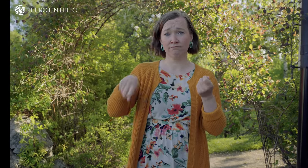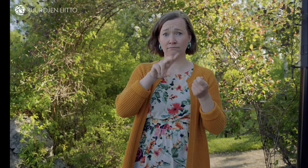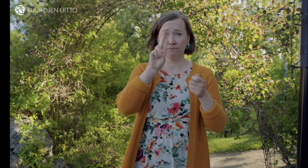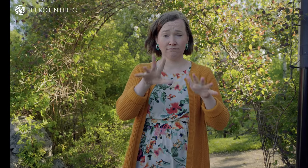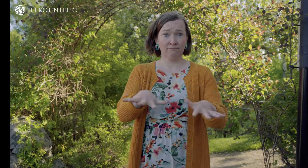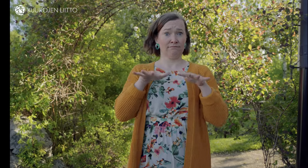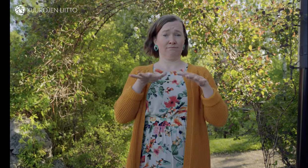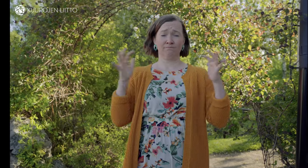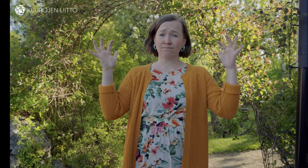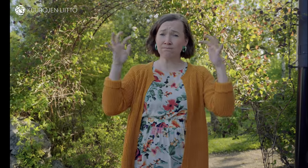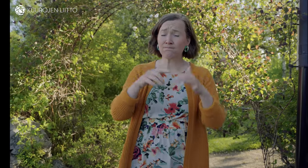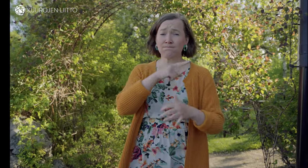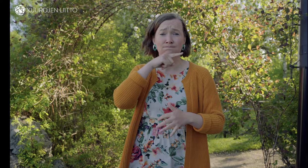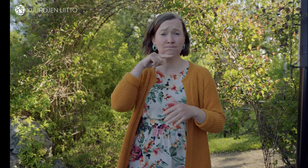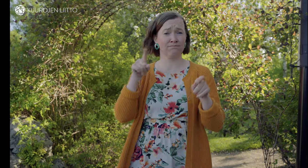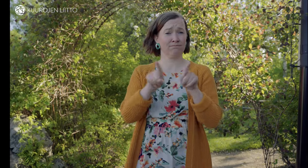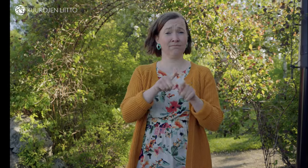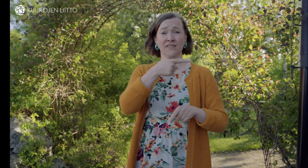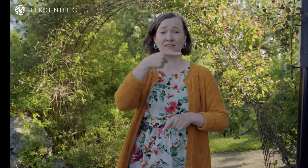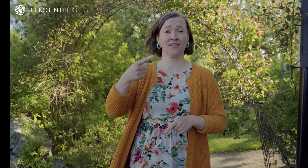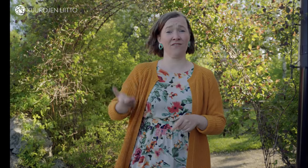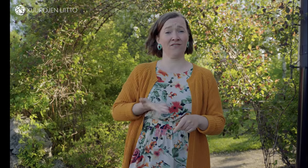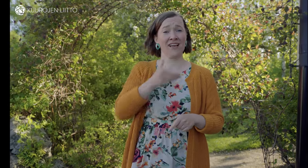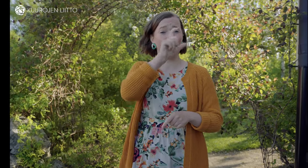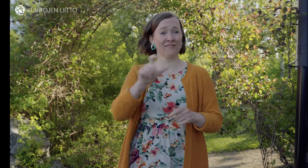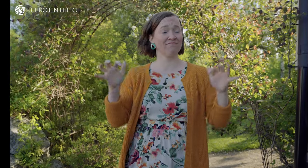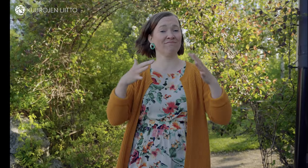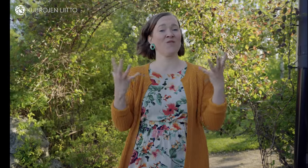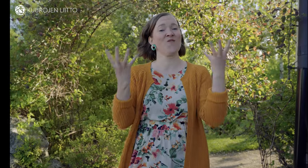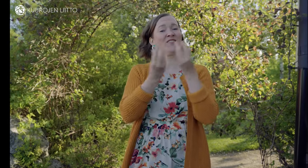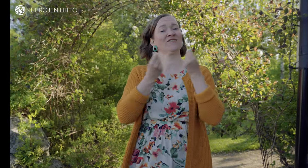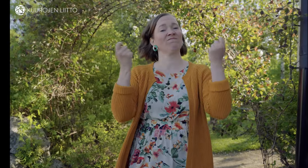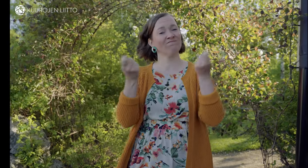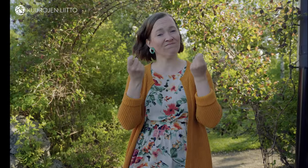Yhdistys sai yllättyä, sillä paikalle on kokoontunut lähes sata vierasta juhlimaan.